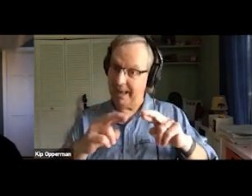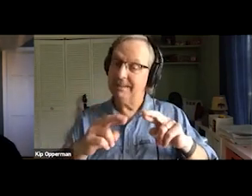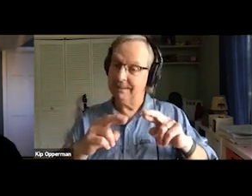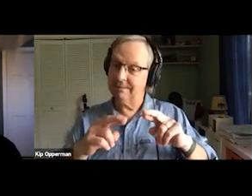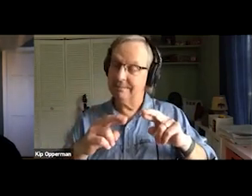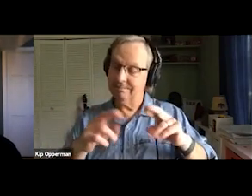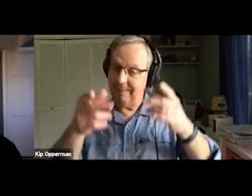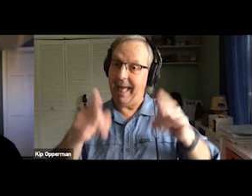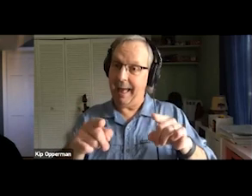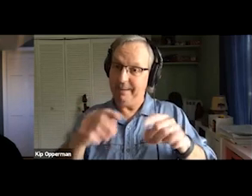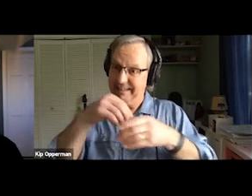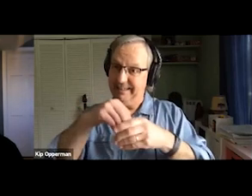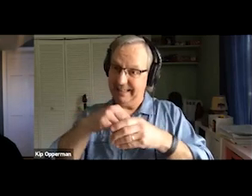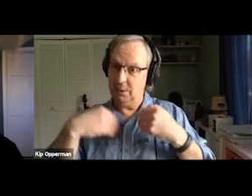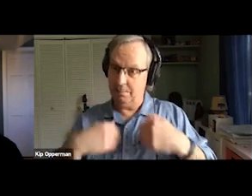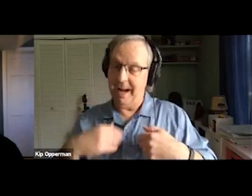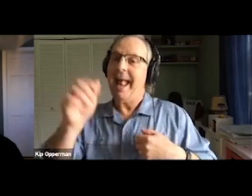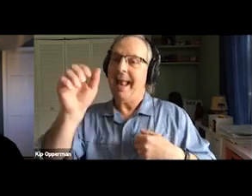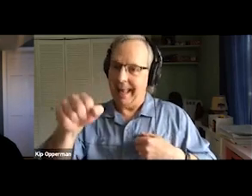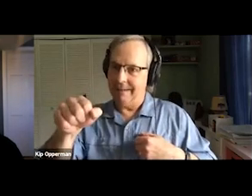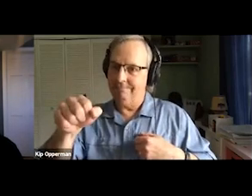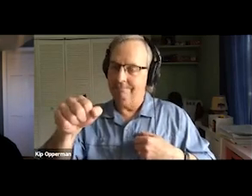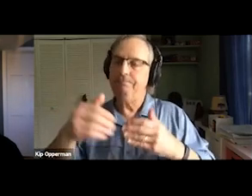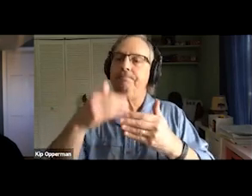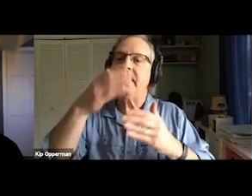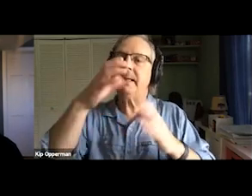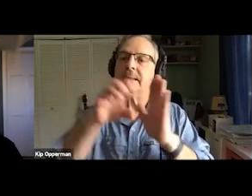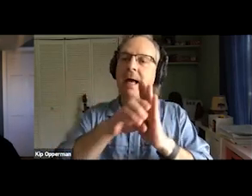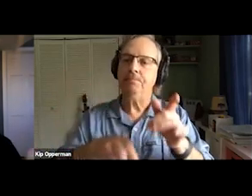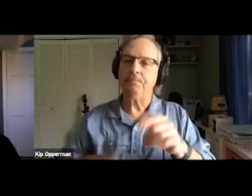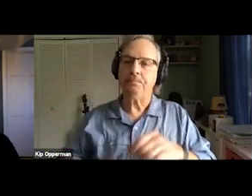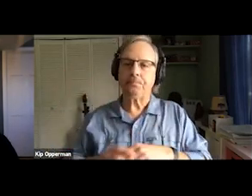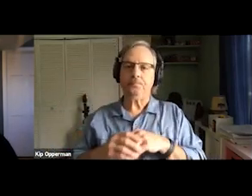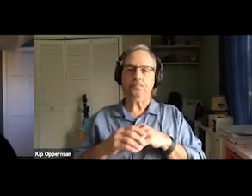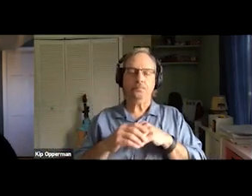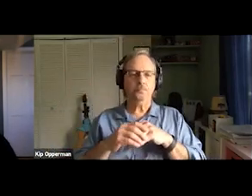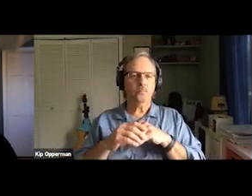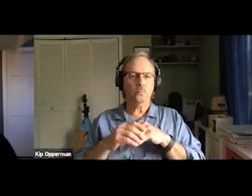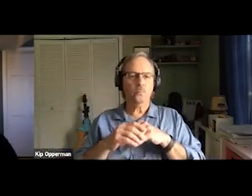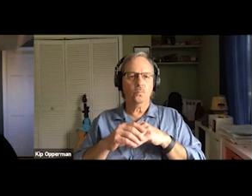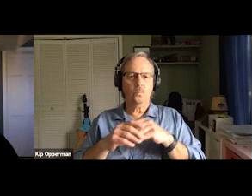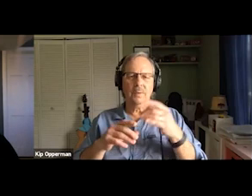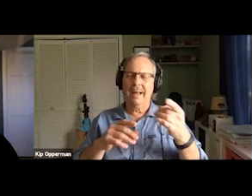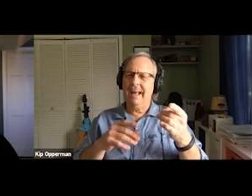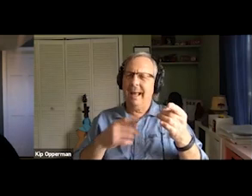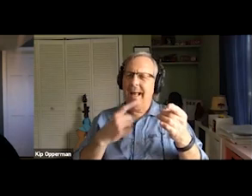que ocurrieron dentro de nuestro cuerpo. La siguiente diapositiva. A veces hablo en contra de algunas de esas respuestas